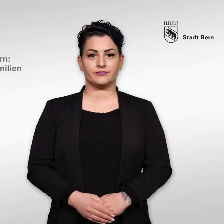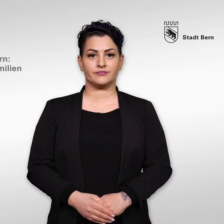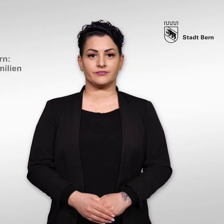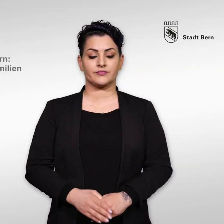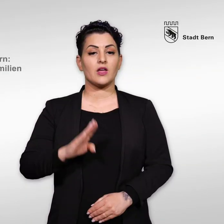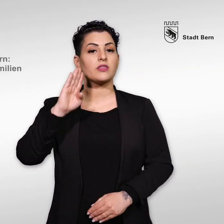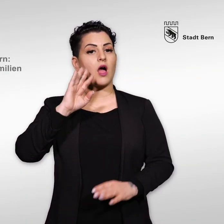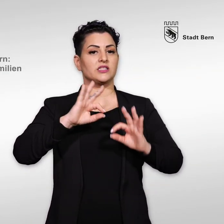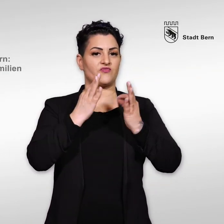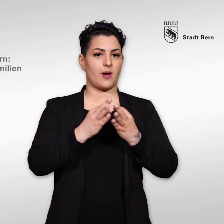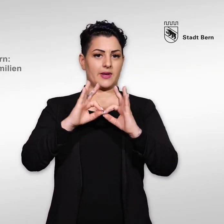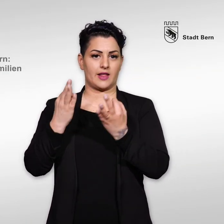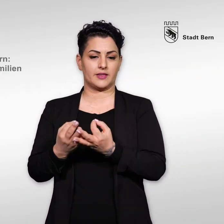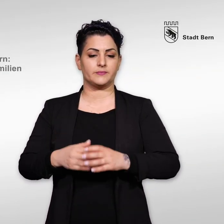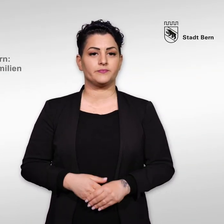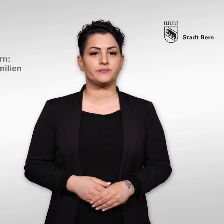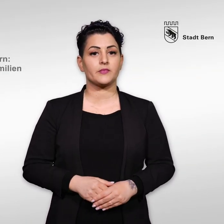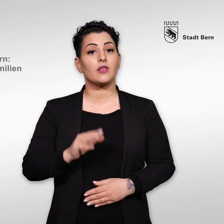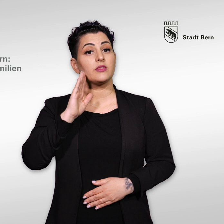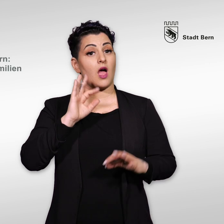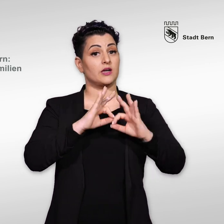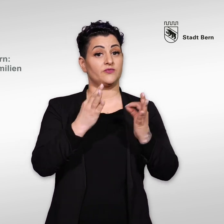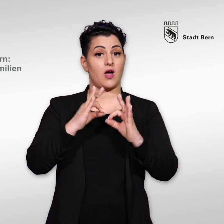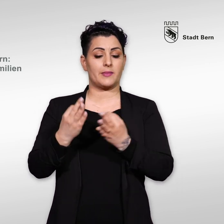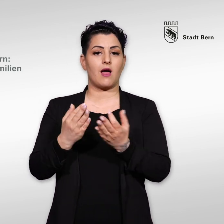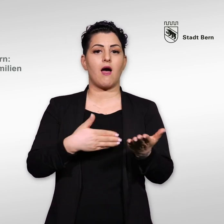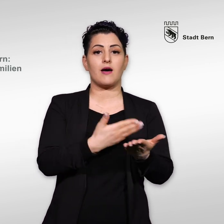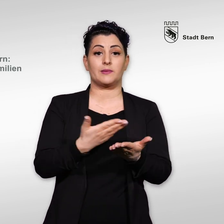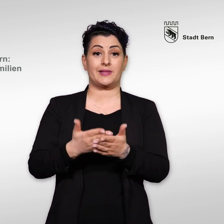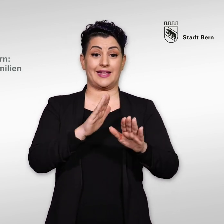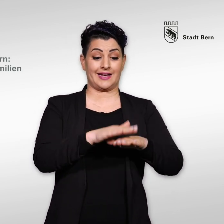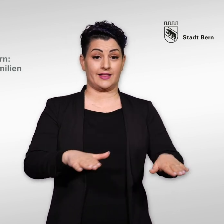Tagesfamilien Tagesfamilien bieten Kindern bis zum Alter von vierzehn